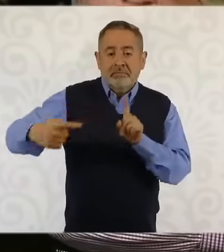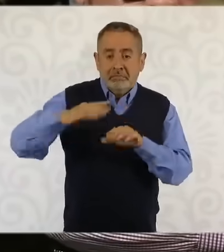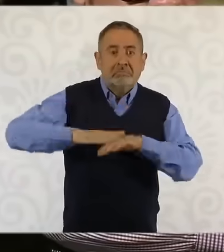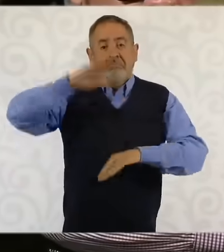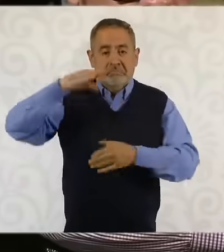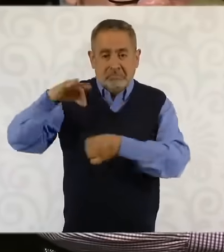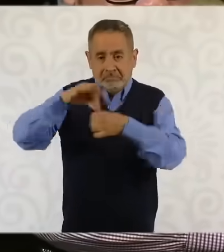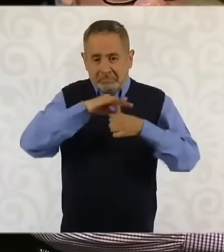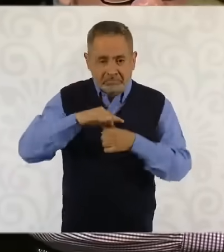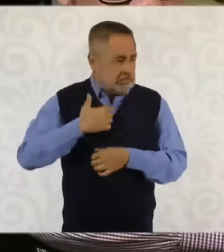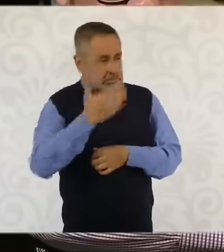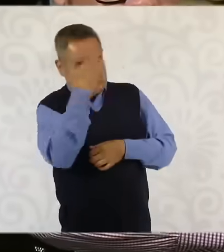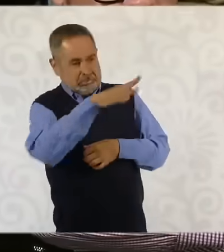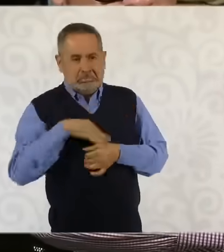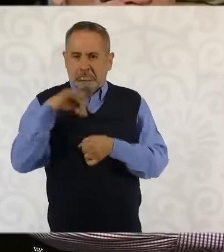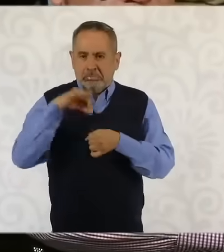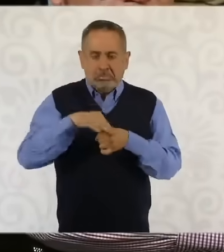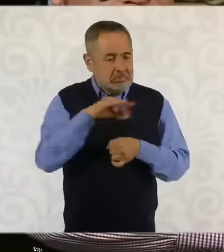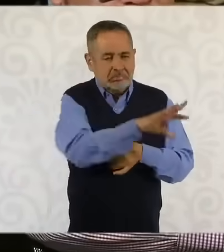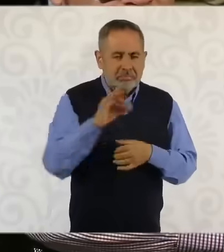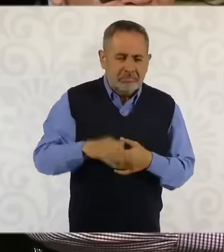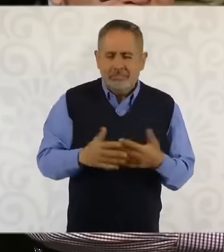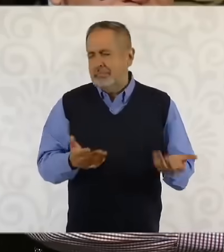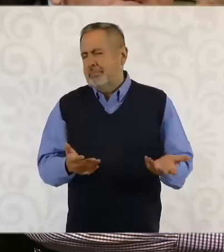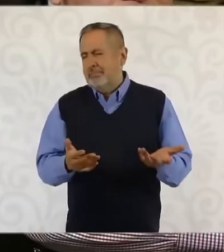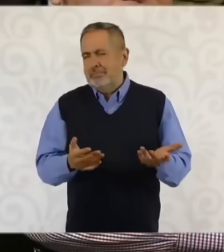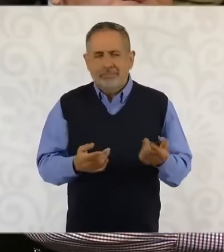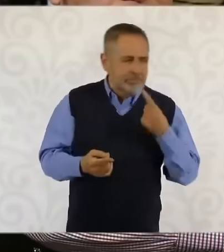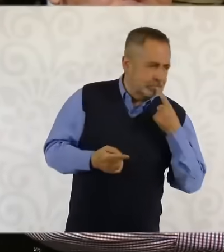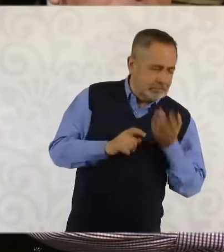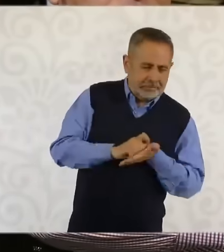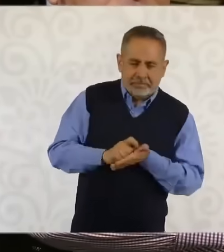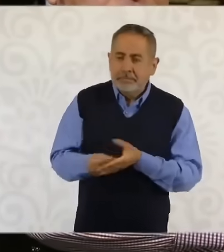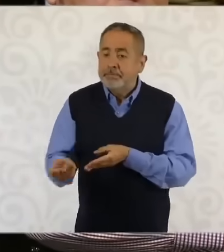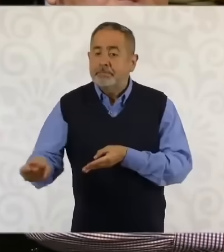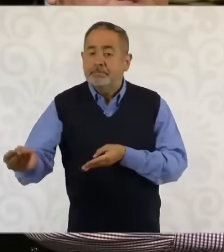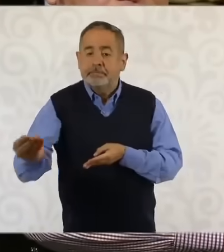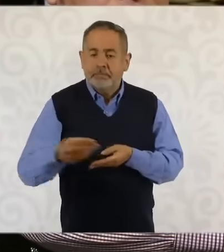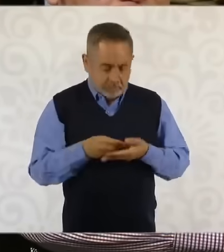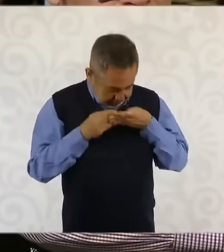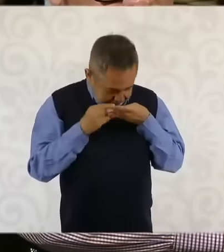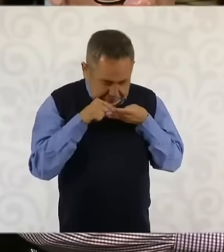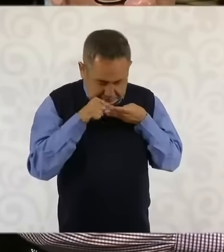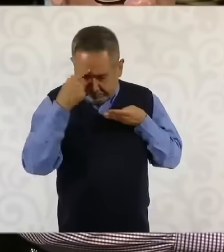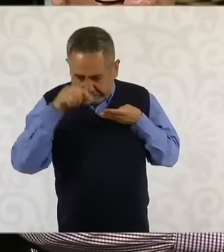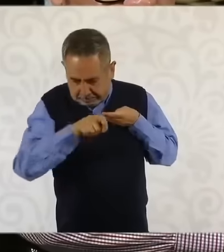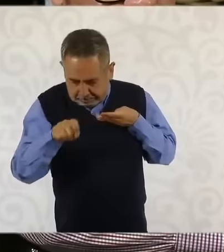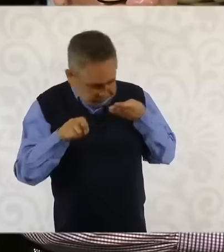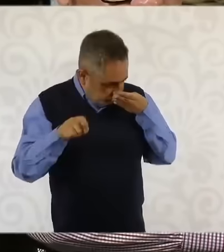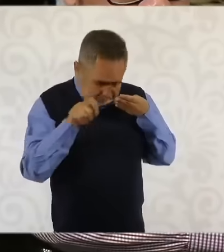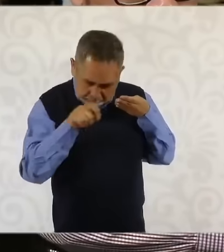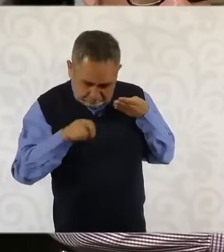por una desconocida pues es que funcionaron los acordeones en Sonora y en México entonces eso es